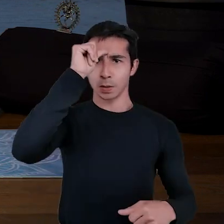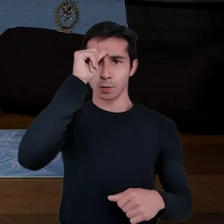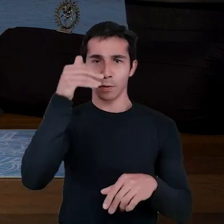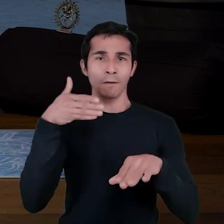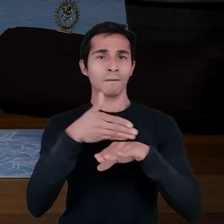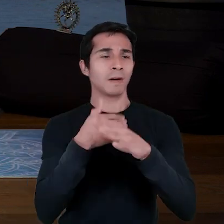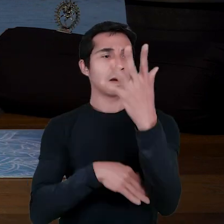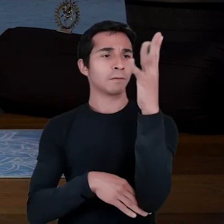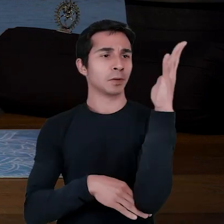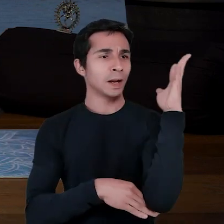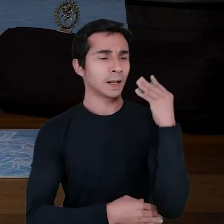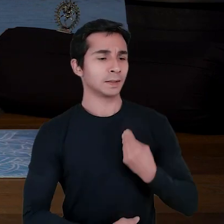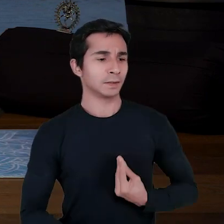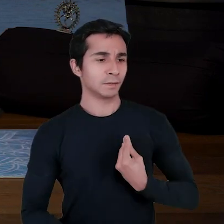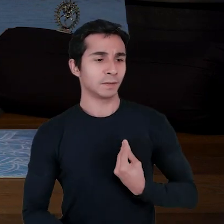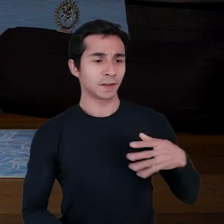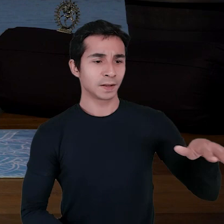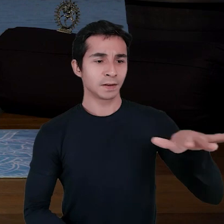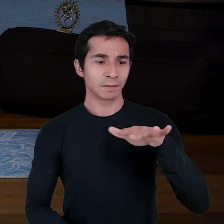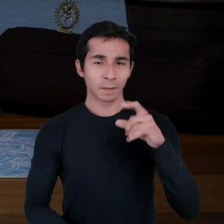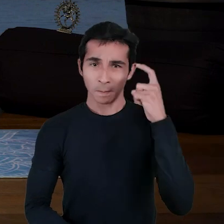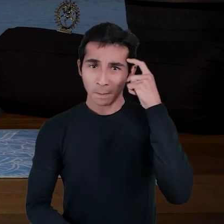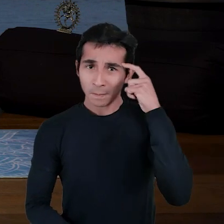e que vivem como acetas nas florestas.